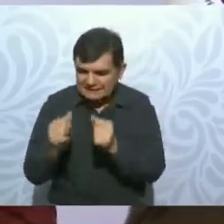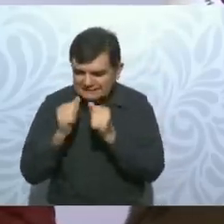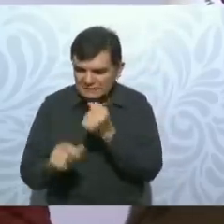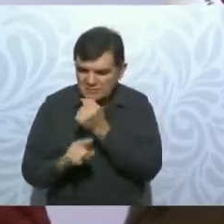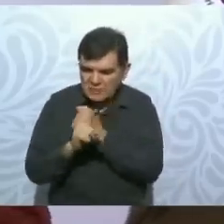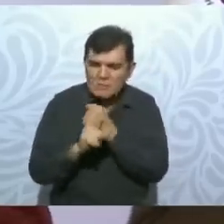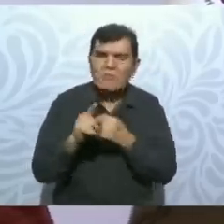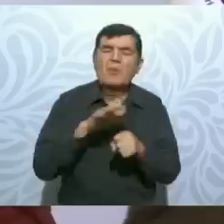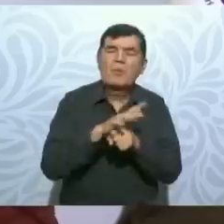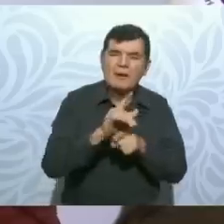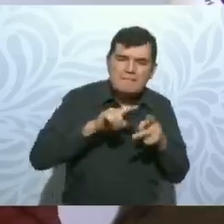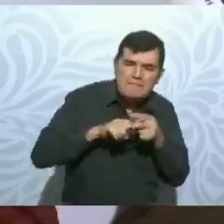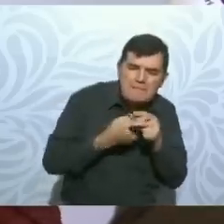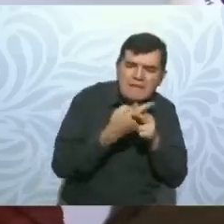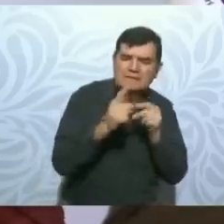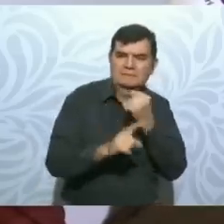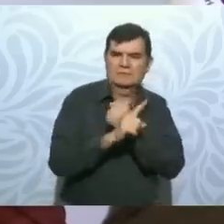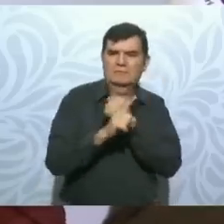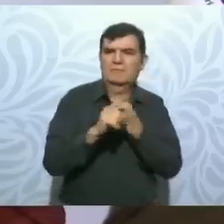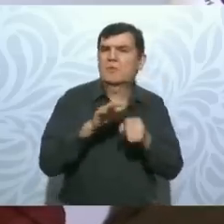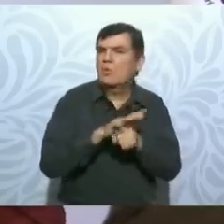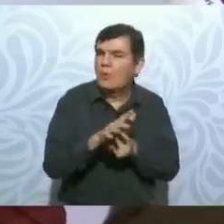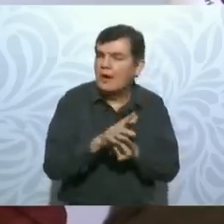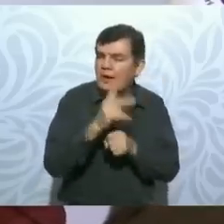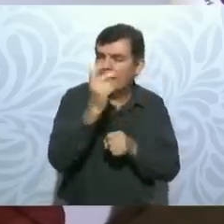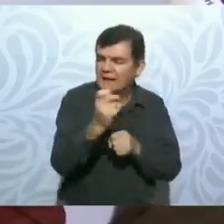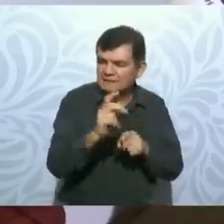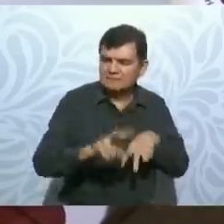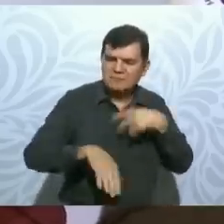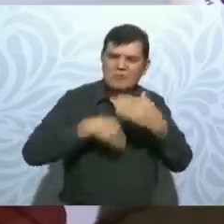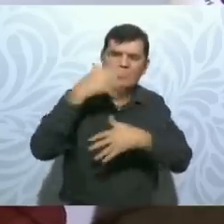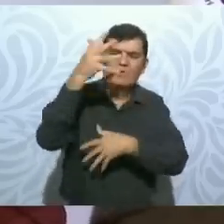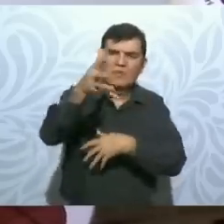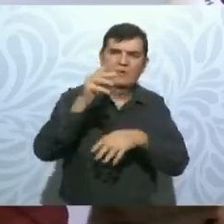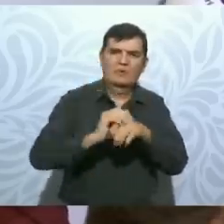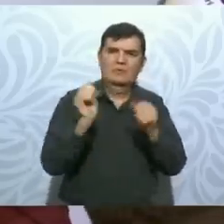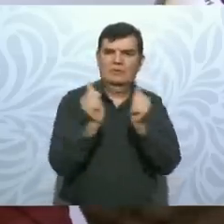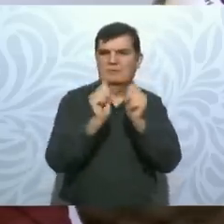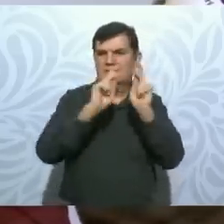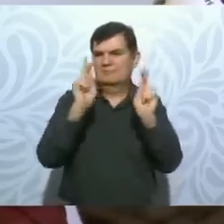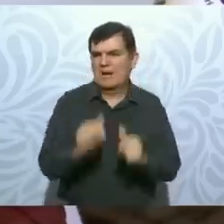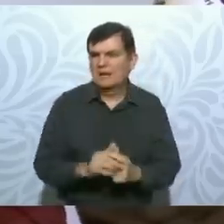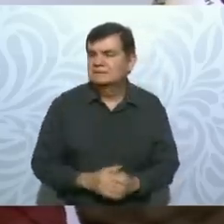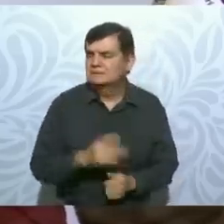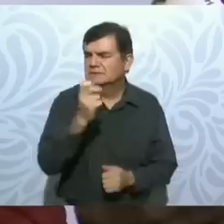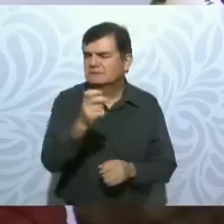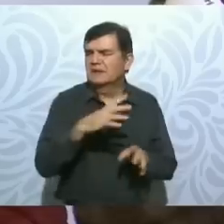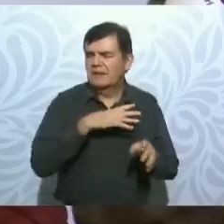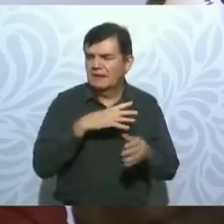seguir avanzando en la construcción de paz en el país por eso se ha trazado la estrategia